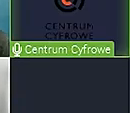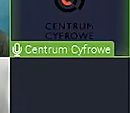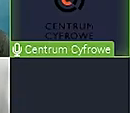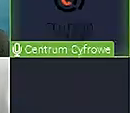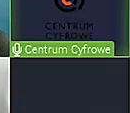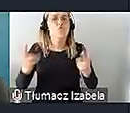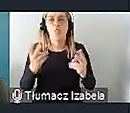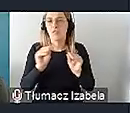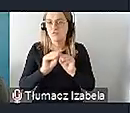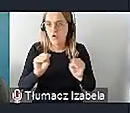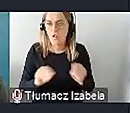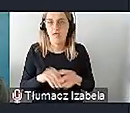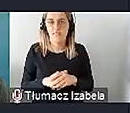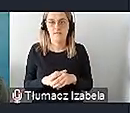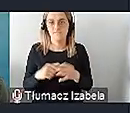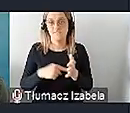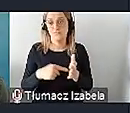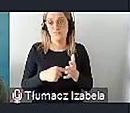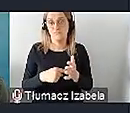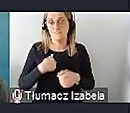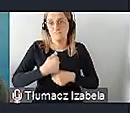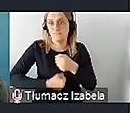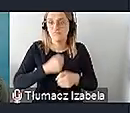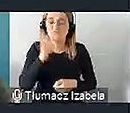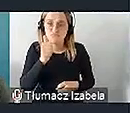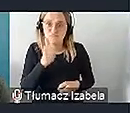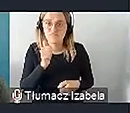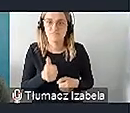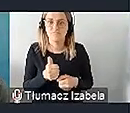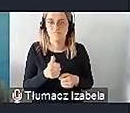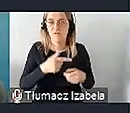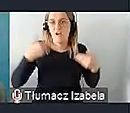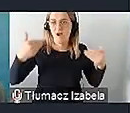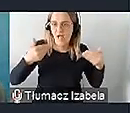Ja pracuję na co dzień w Akademii Górniczo-Hutniczej